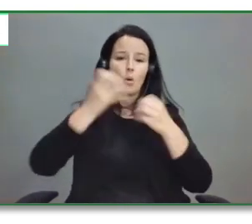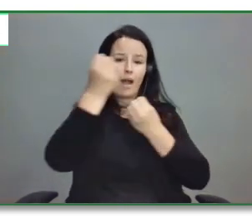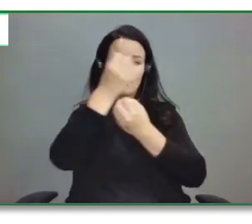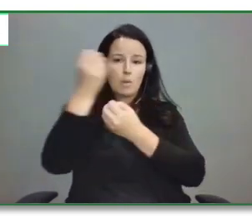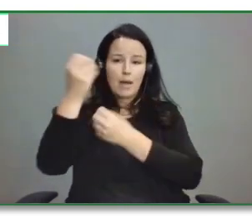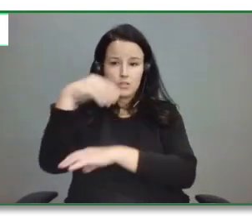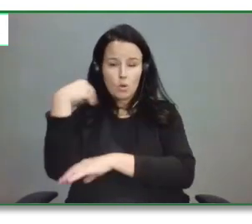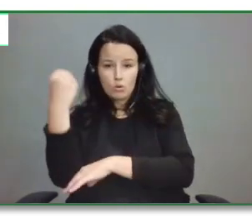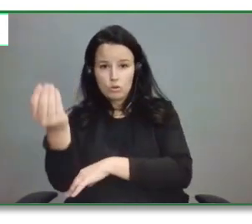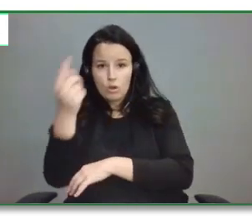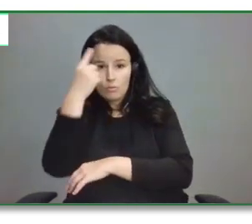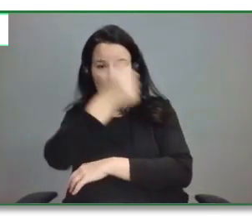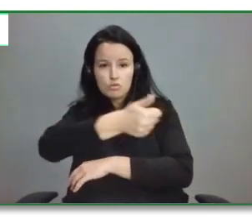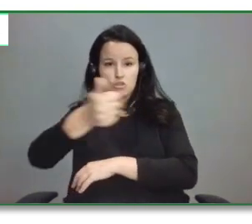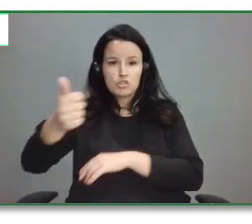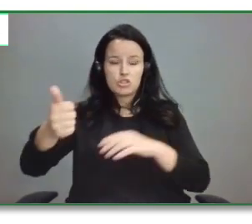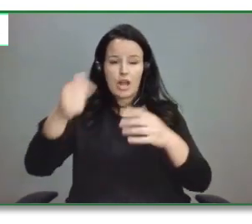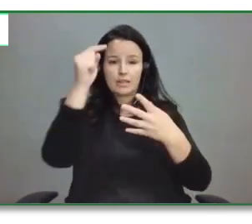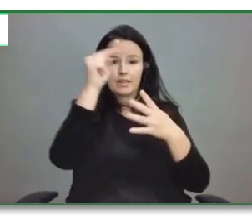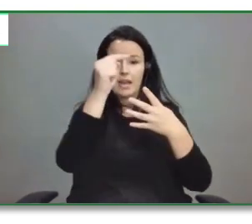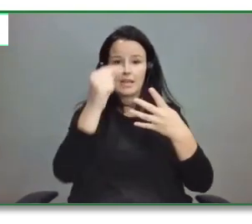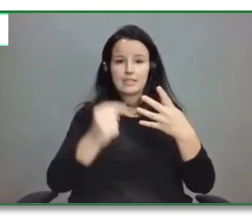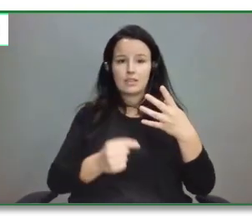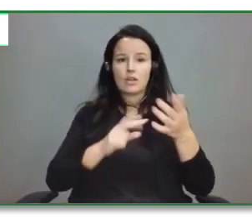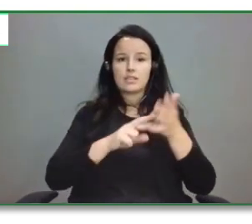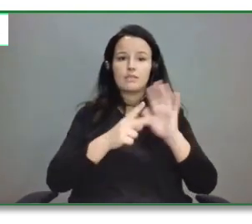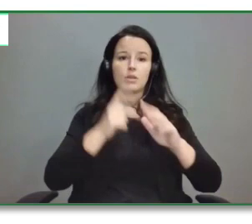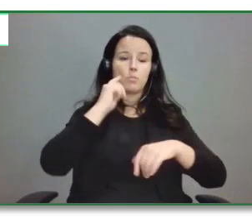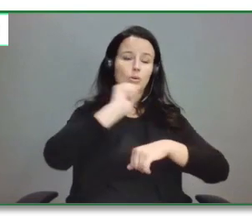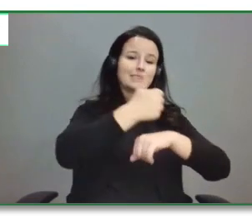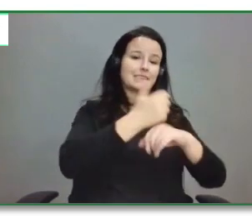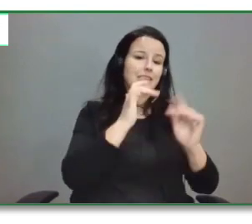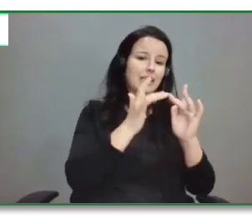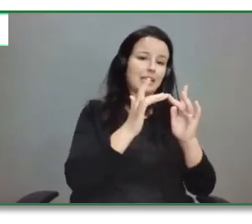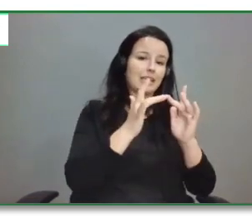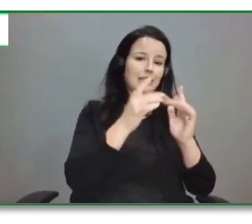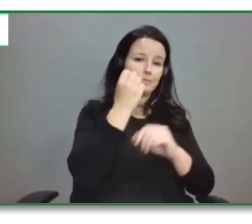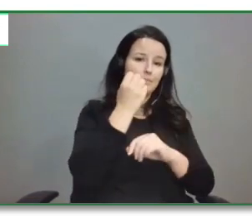chaque indicateur entre le site web public et privé